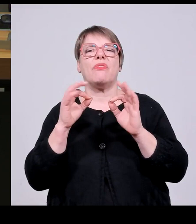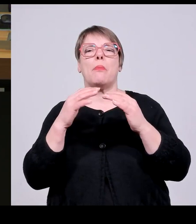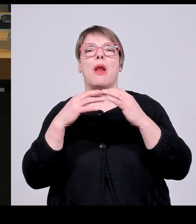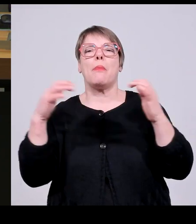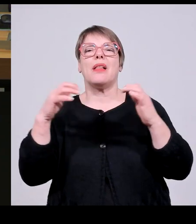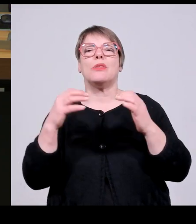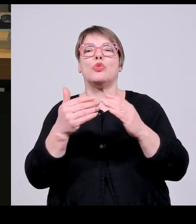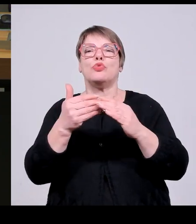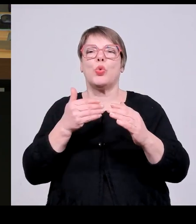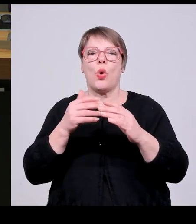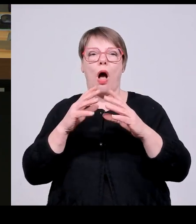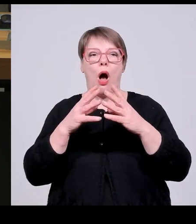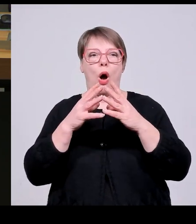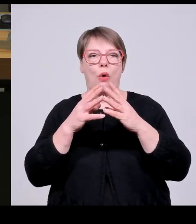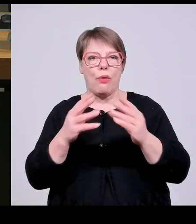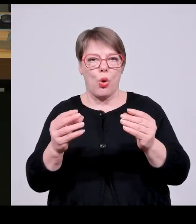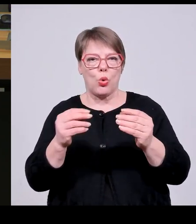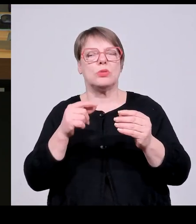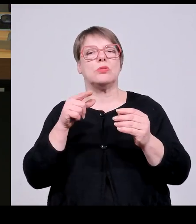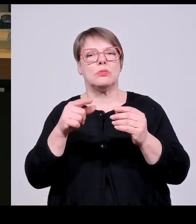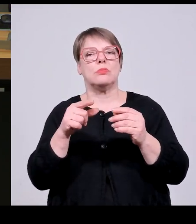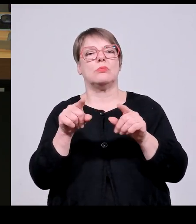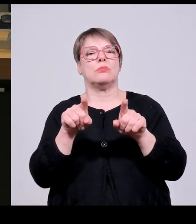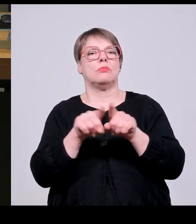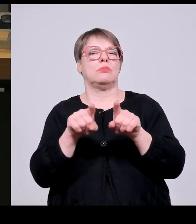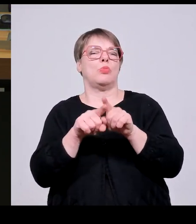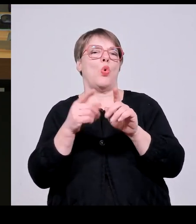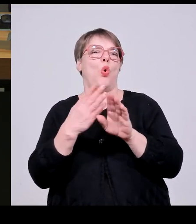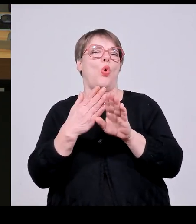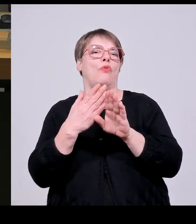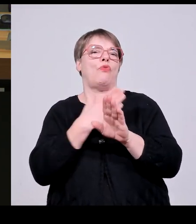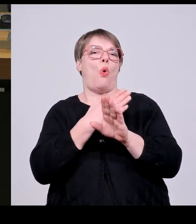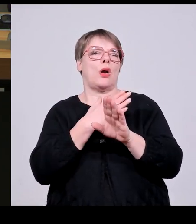hinsichtlich der Frage: Wie gehen wir damit um, dass wir es hier mit Beamten auf Zeit zu tun haben?